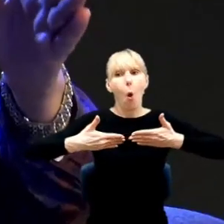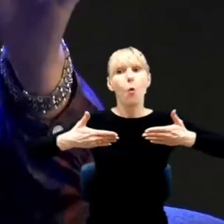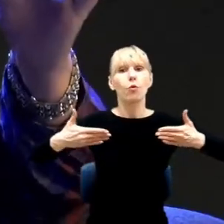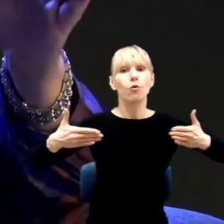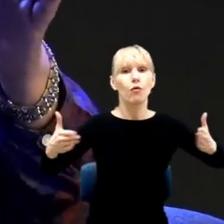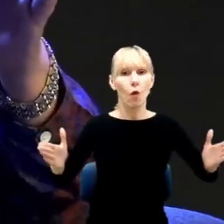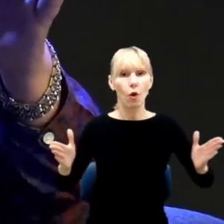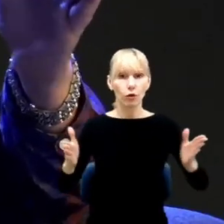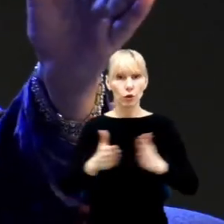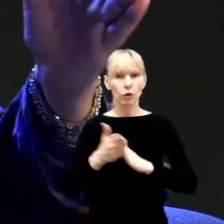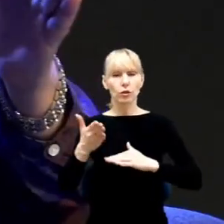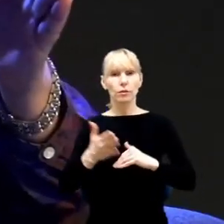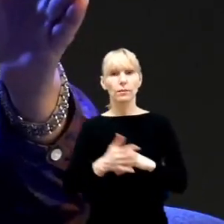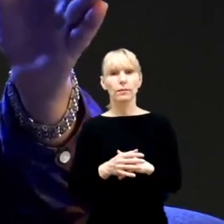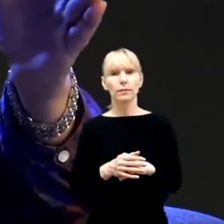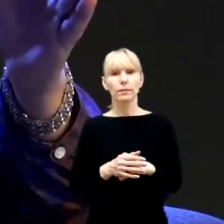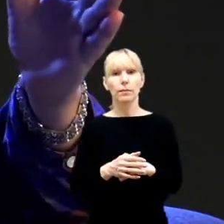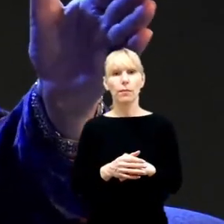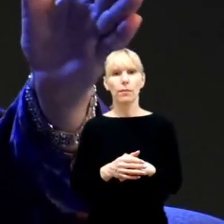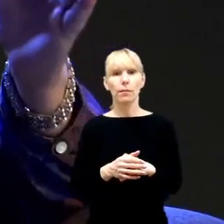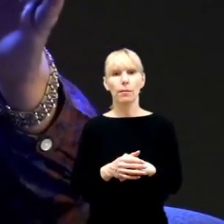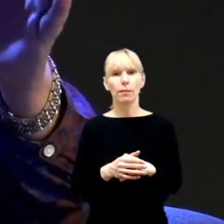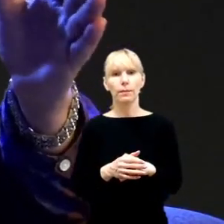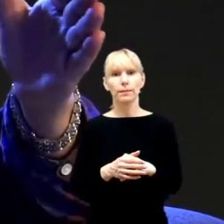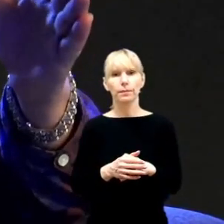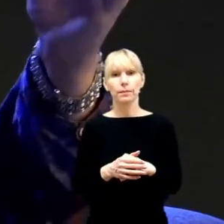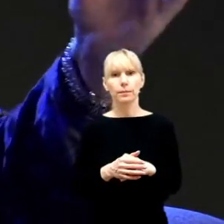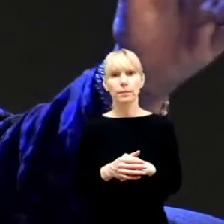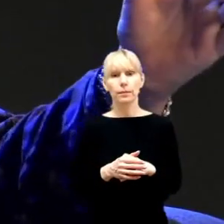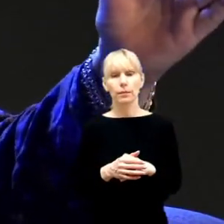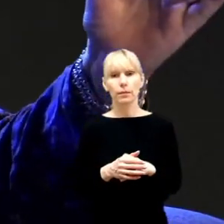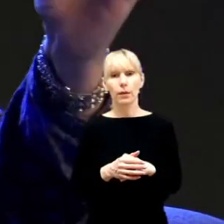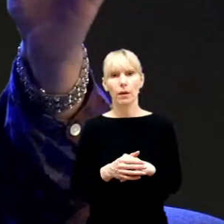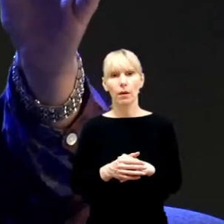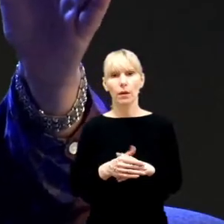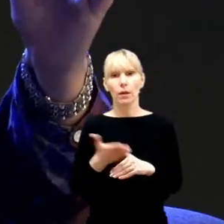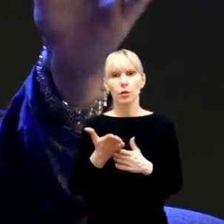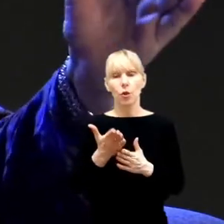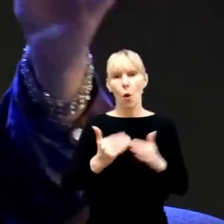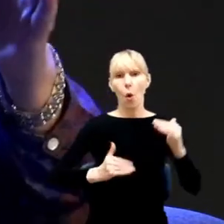szansy równowagi między sektorem publicznym